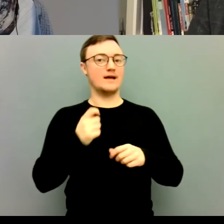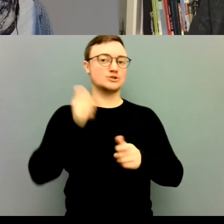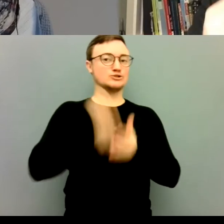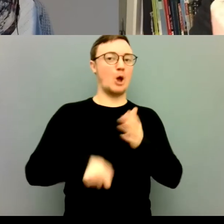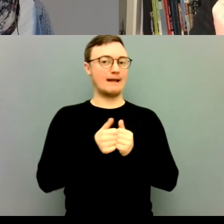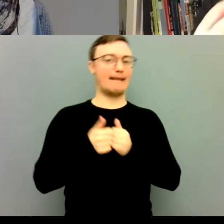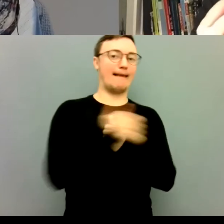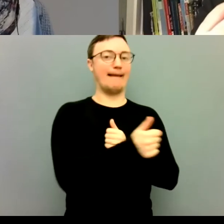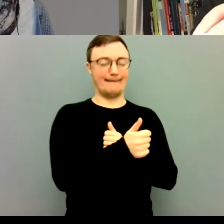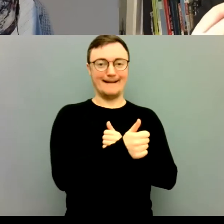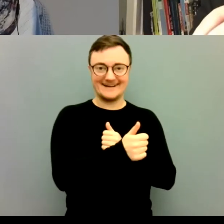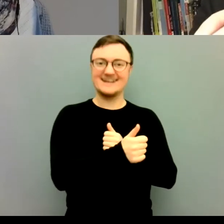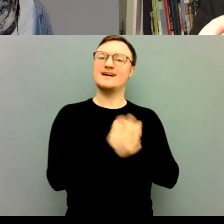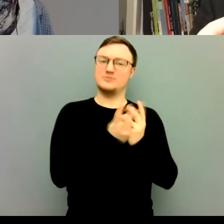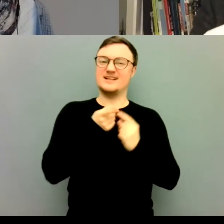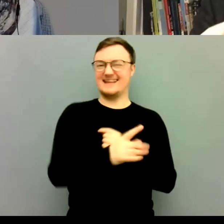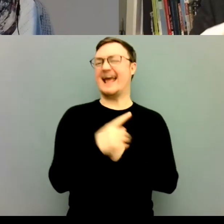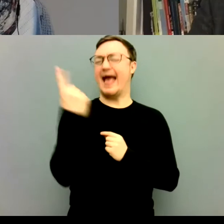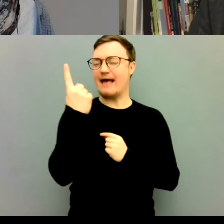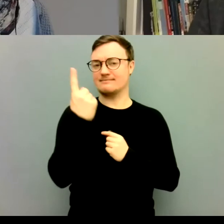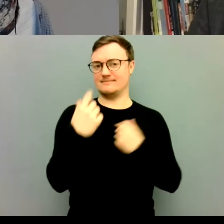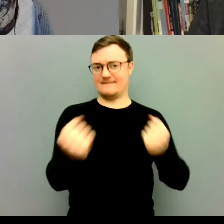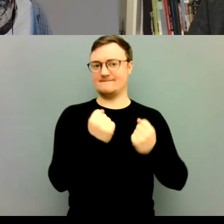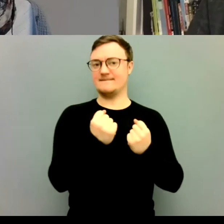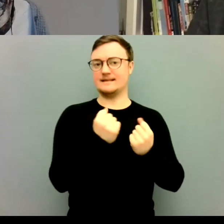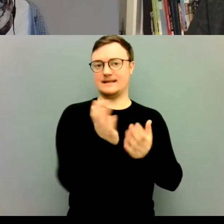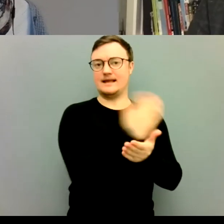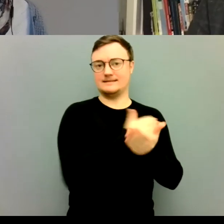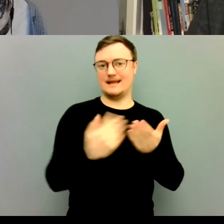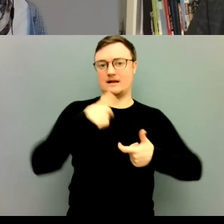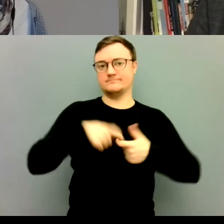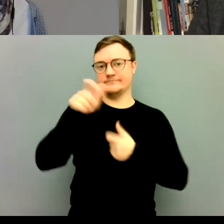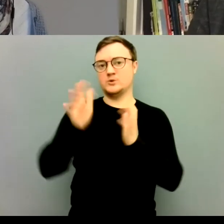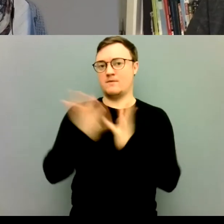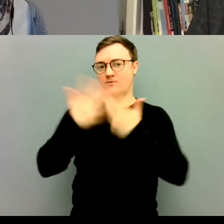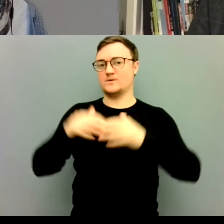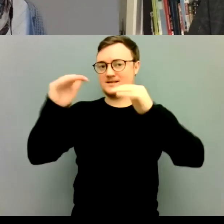Det är en viktig del, som är viktig för personer med funktionsnedsättning-